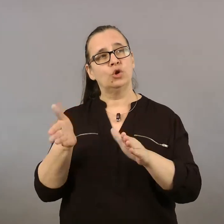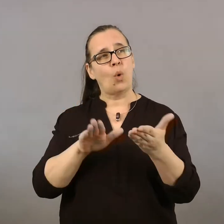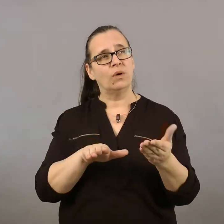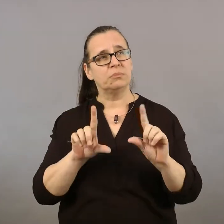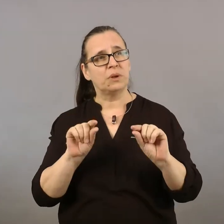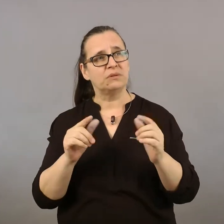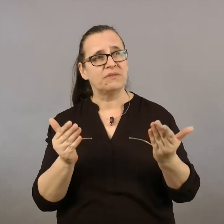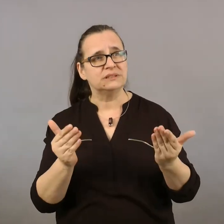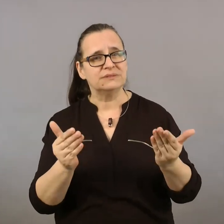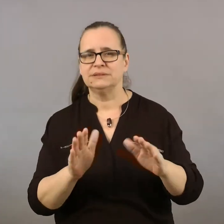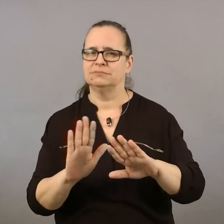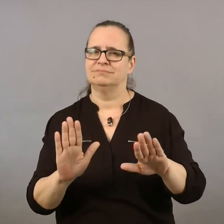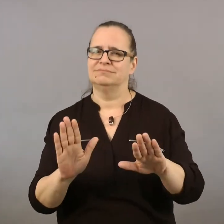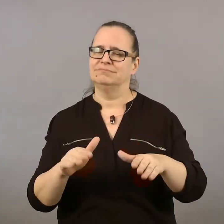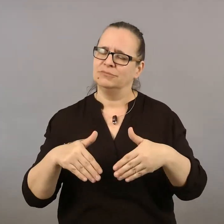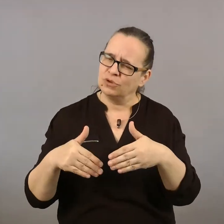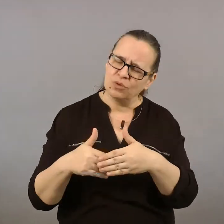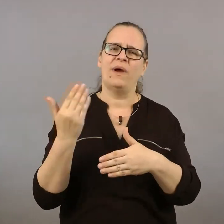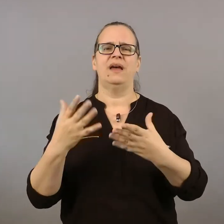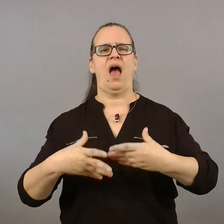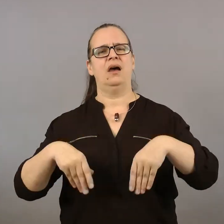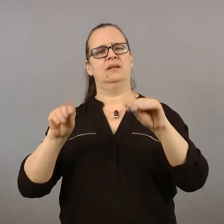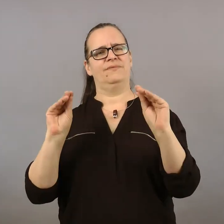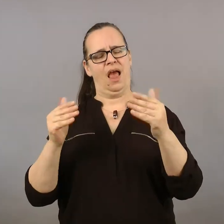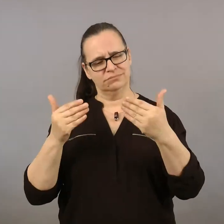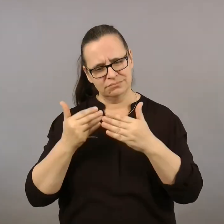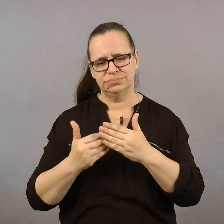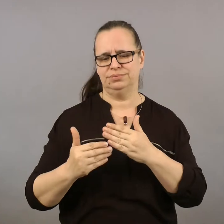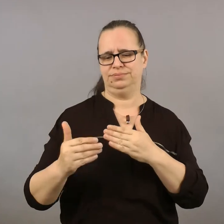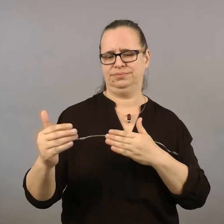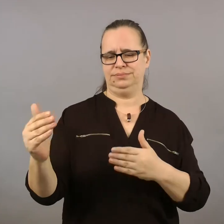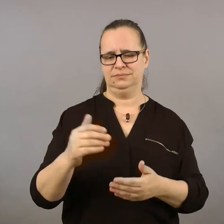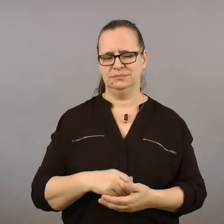Sterben dagegen bedeutet KEIN Neuanfang